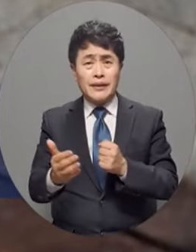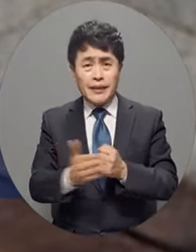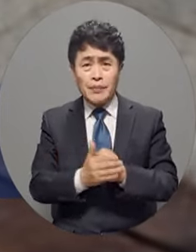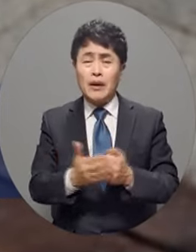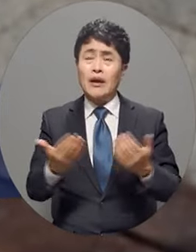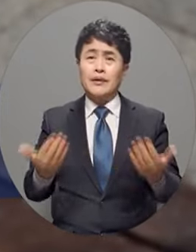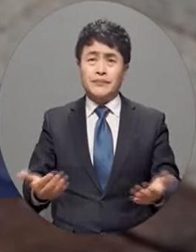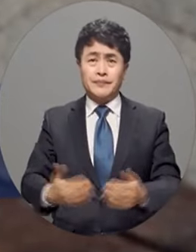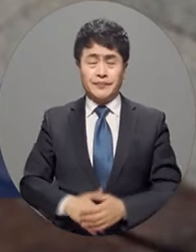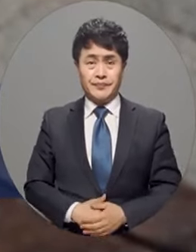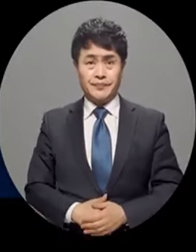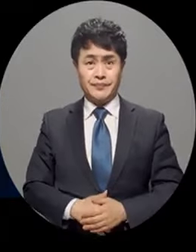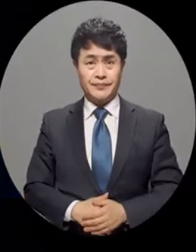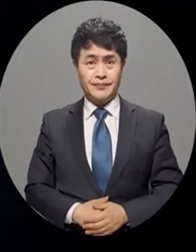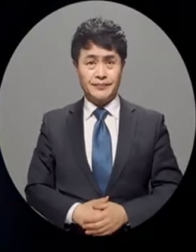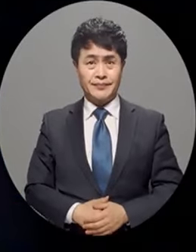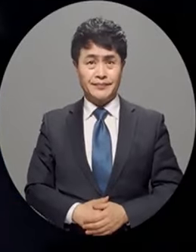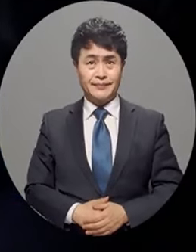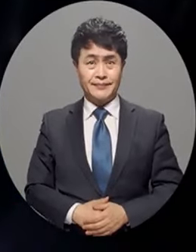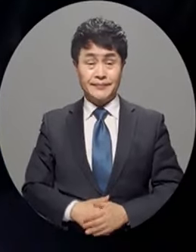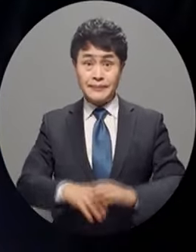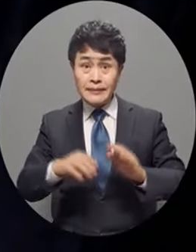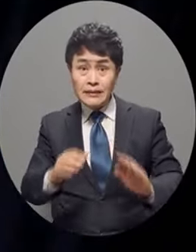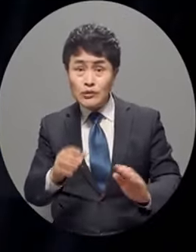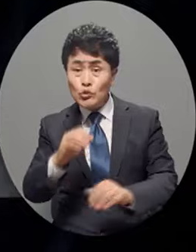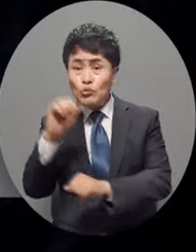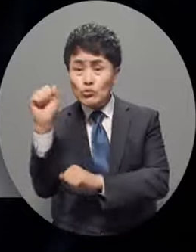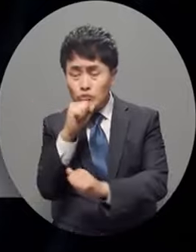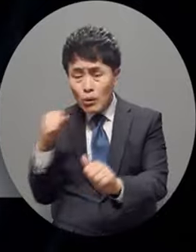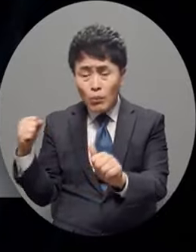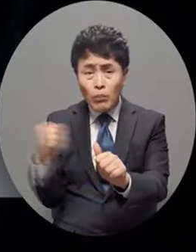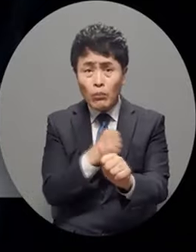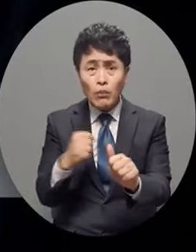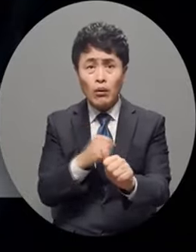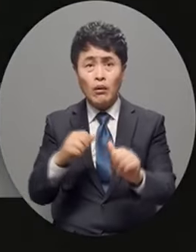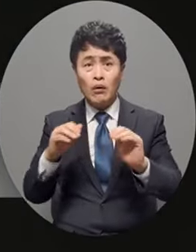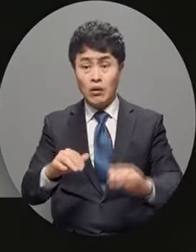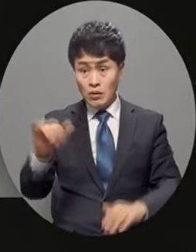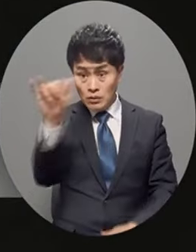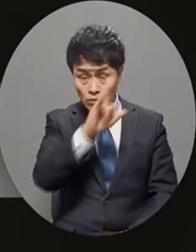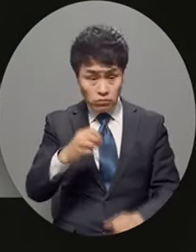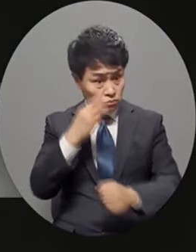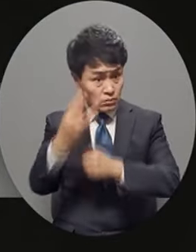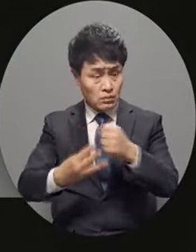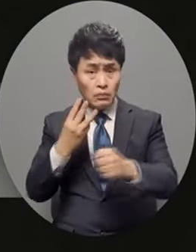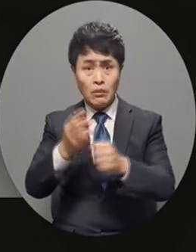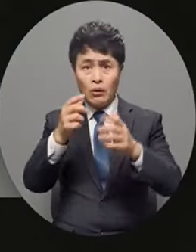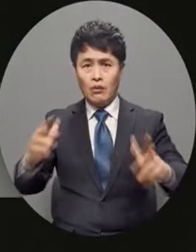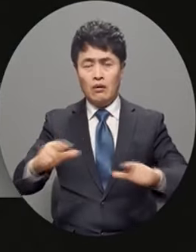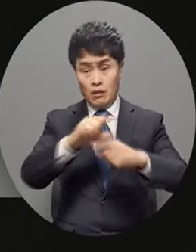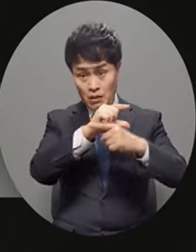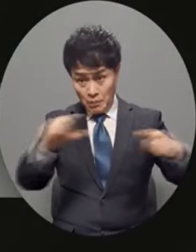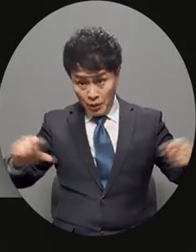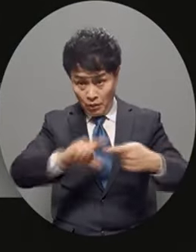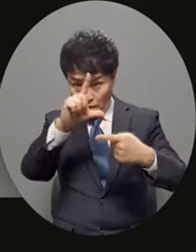운전을 해야 먹고 사니까, 또 해야죠. (기자) 이 같은 운전자 폭행은 전북에서만최근 3년간 평균 100건 가까이 발생하고